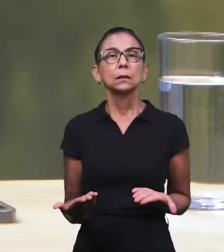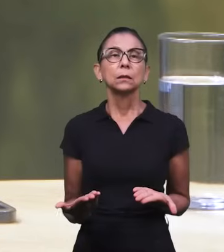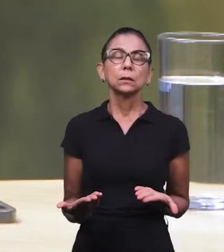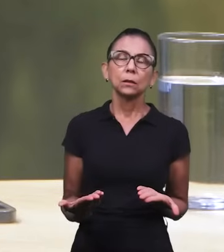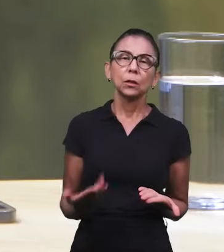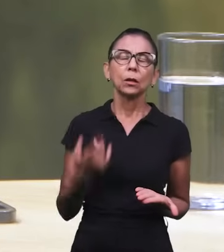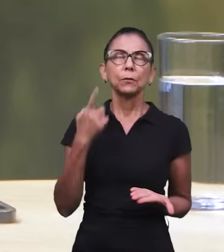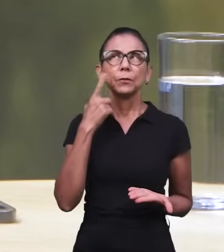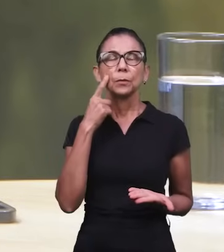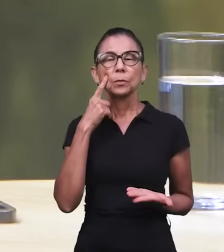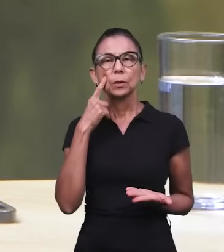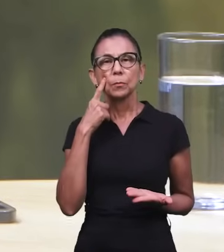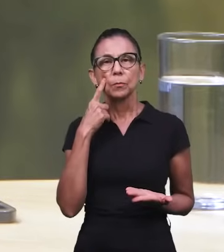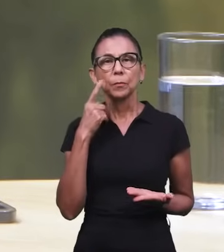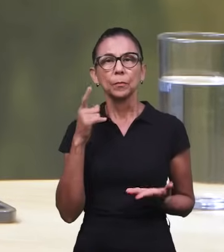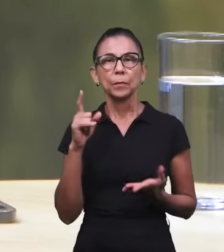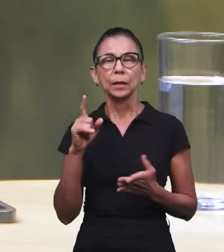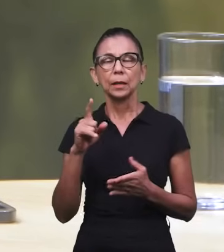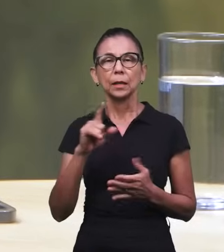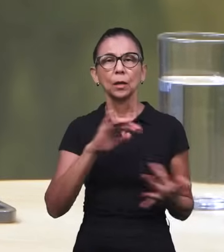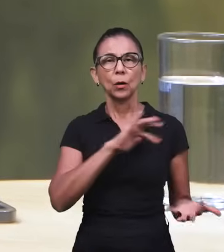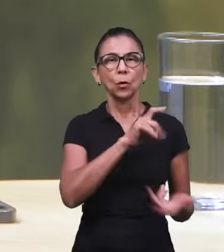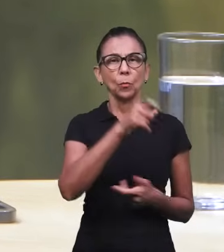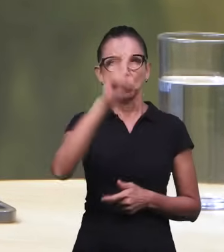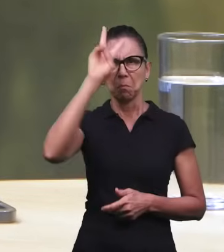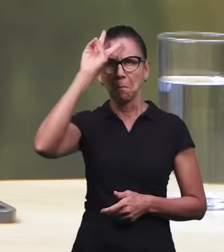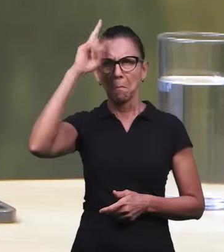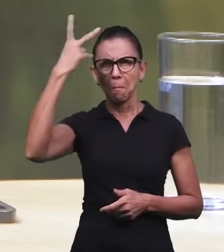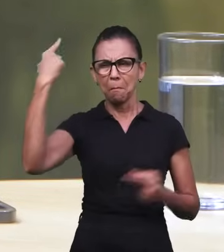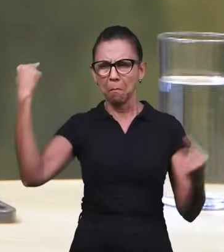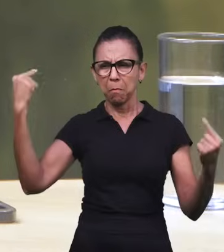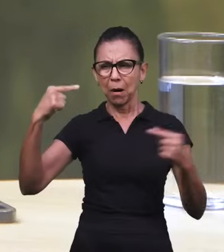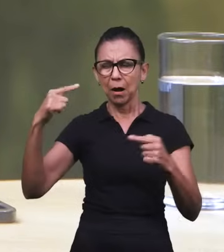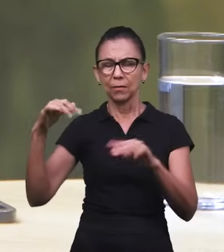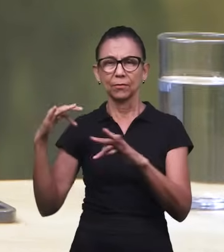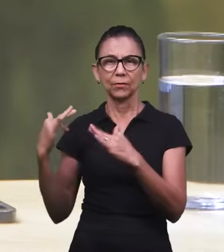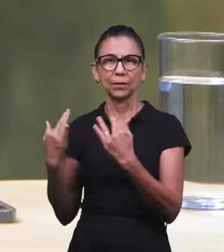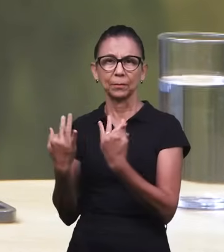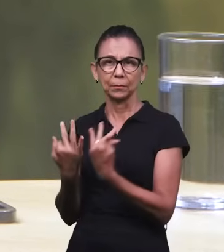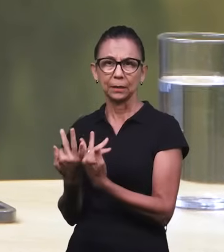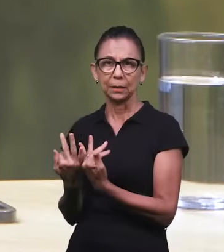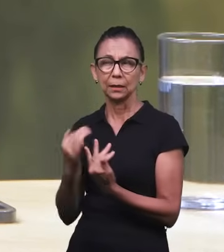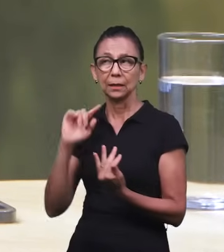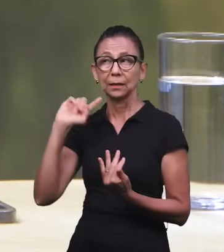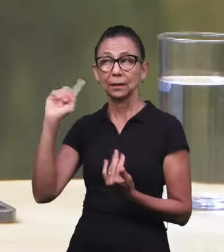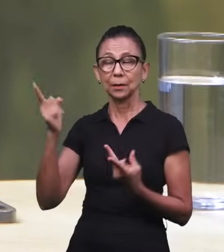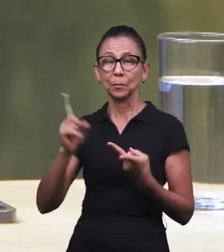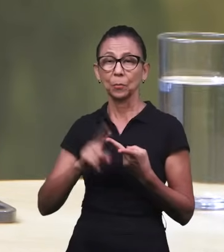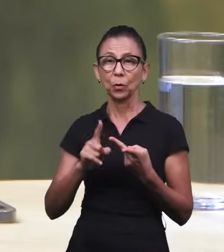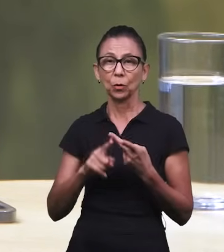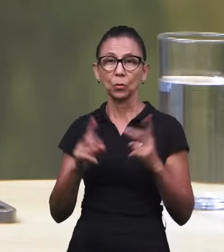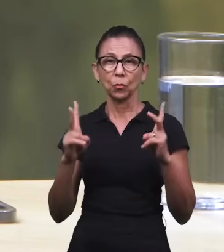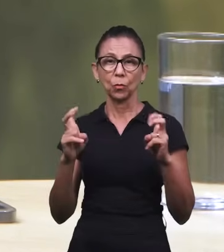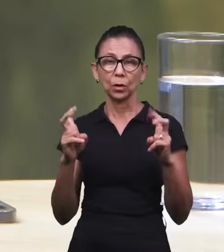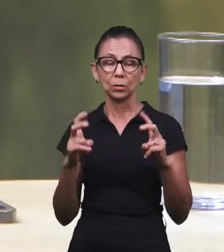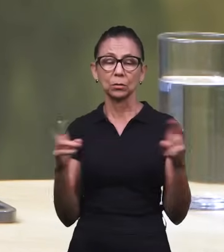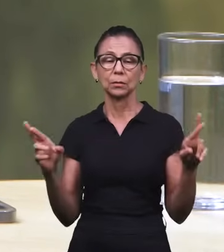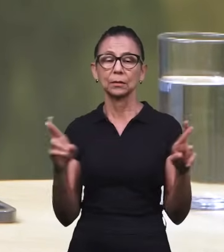a família depois uma segunda abordagem né Pastor Alexandre fizemos relacionada à aquilo que a a os